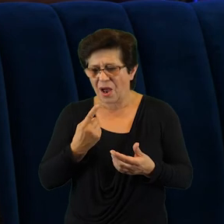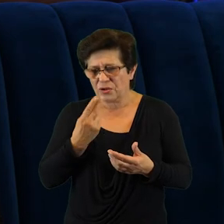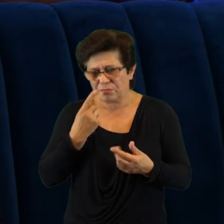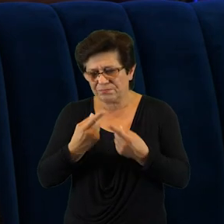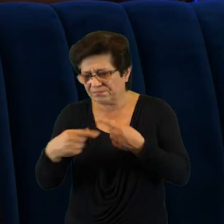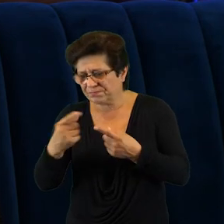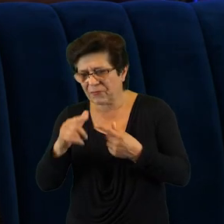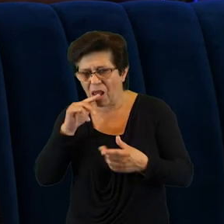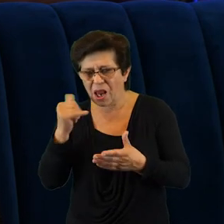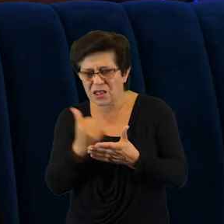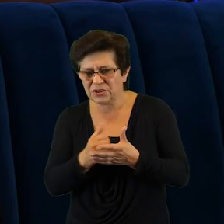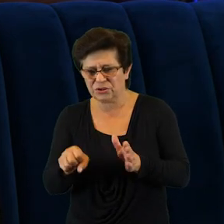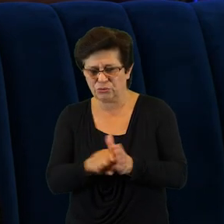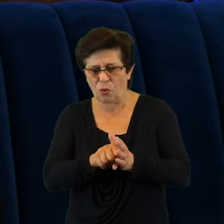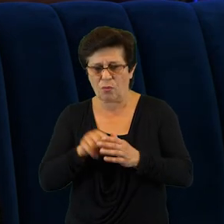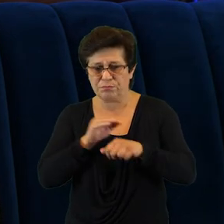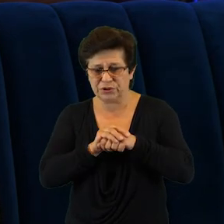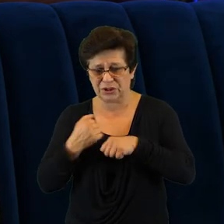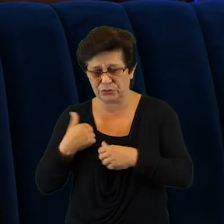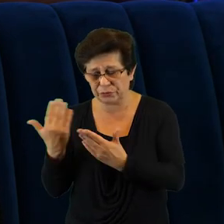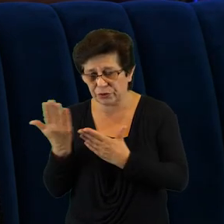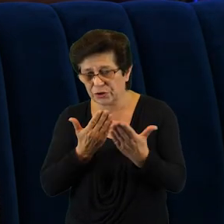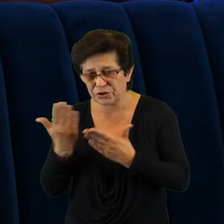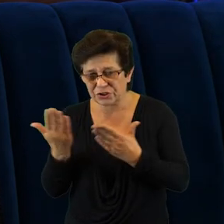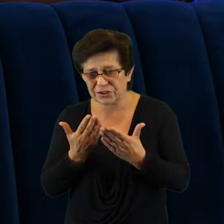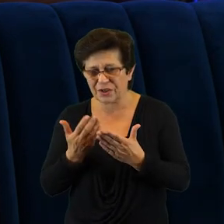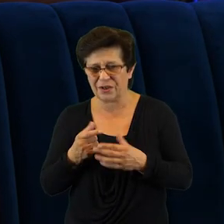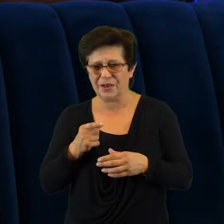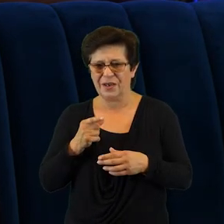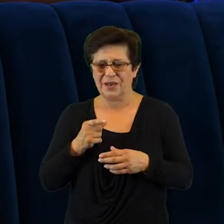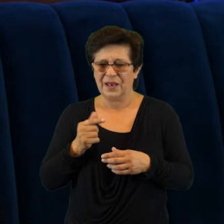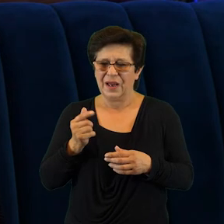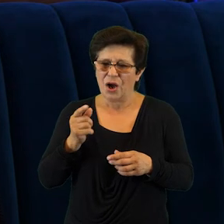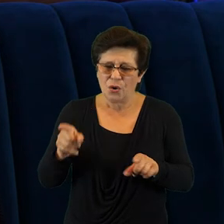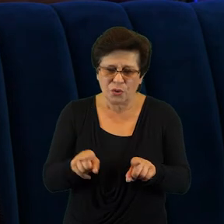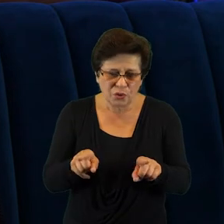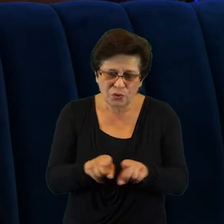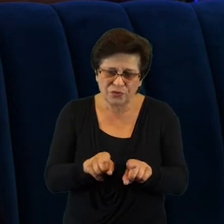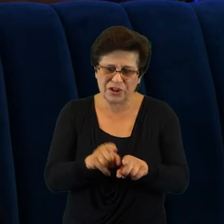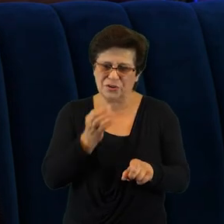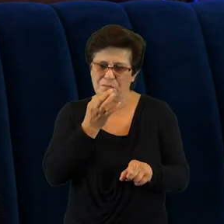Czytałam jego listy do przyjaciół. I te listy także są bardzo powściągliwe, ponieważ taką był osobą.